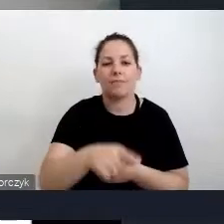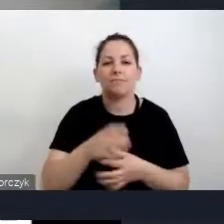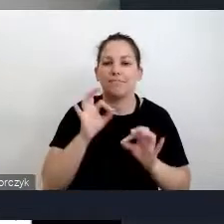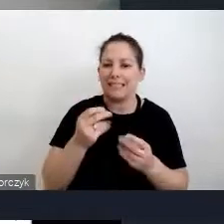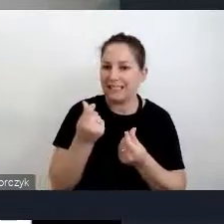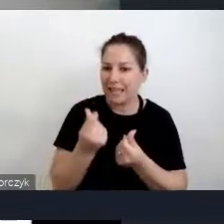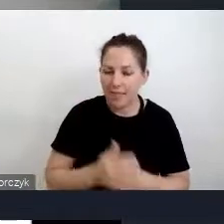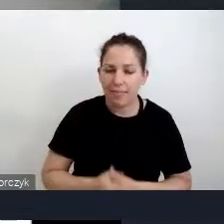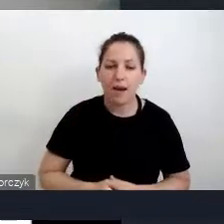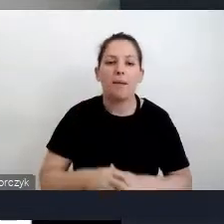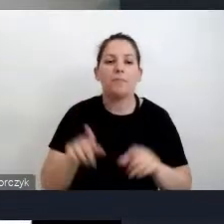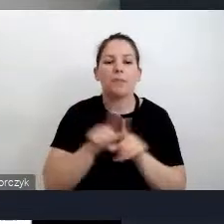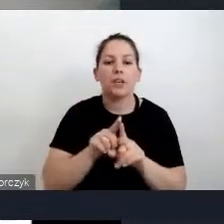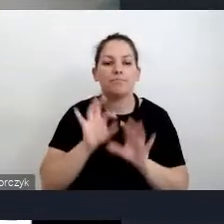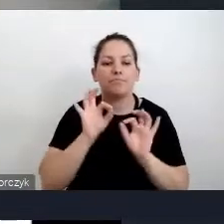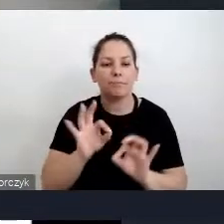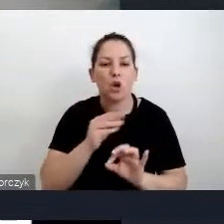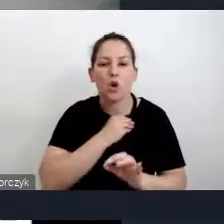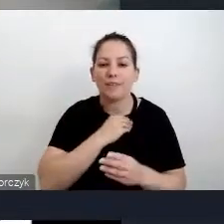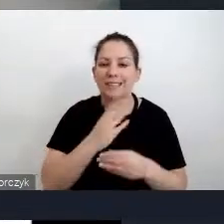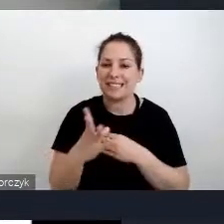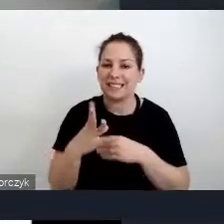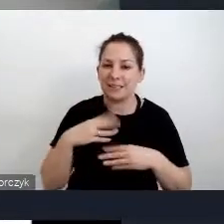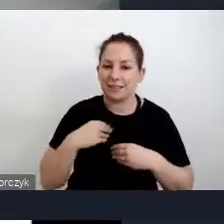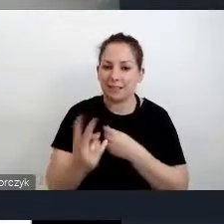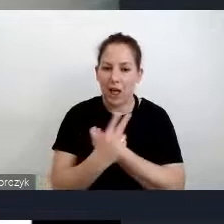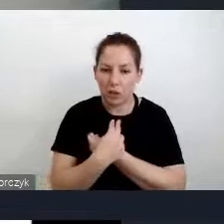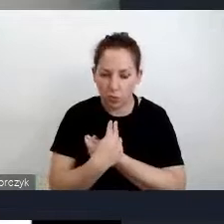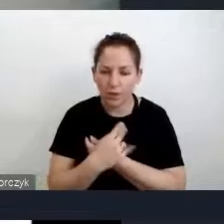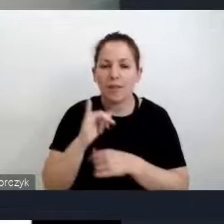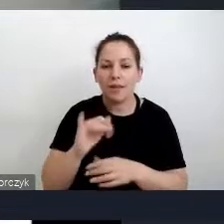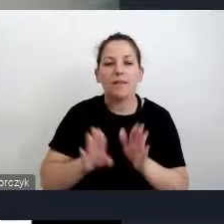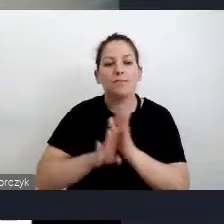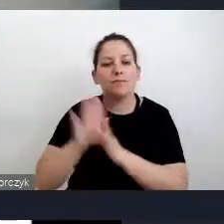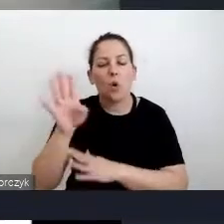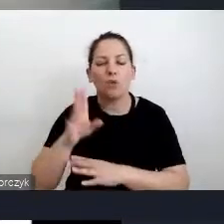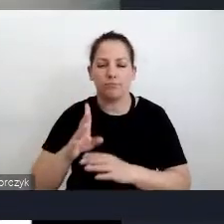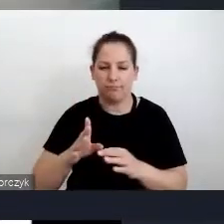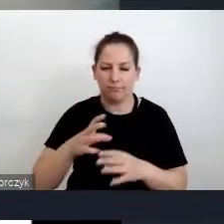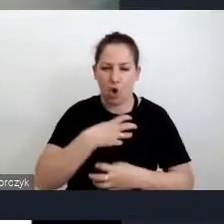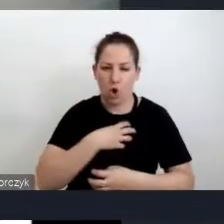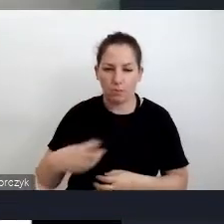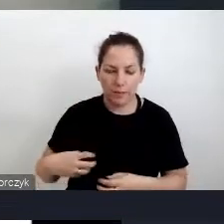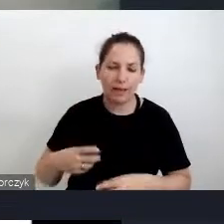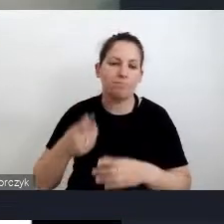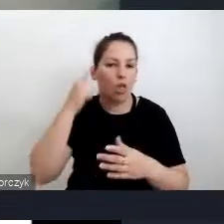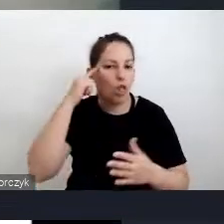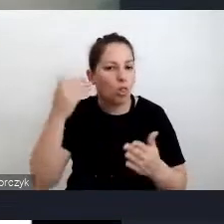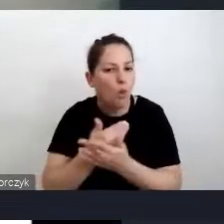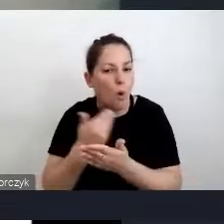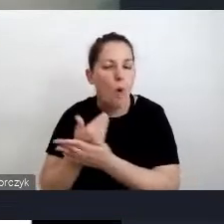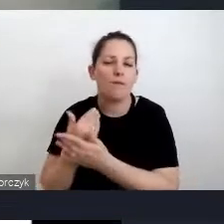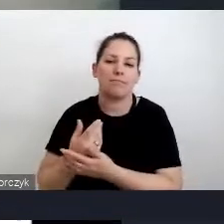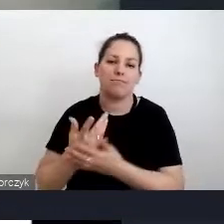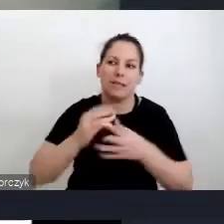godziwego zatrudnienia i wzrostu gospodarczego, innowacji i infrastruktury zrównoważonych miast